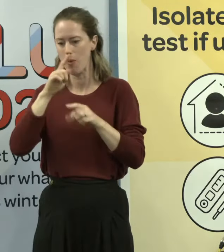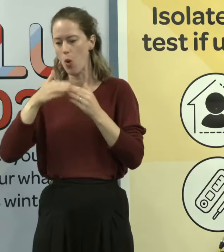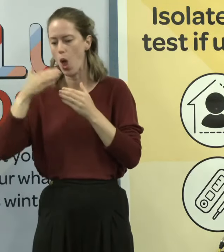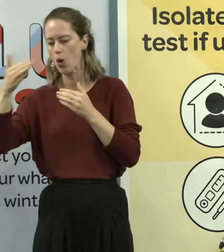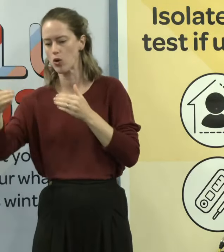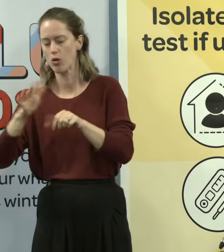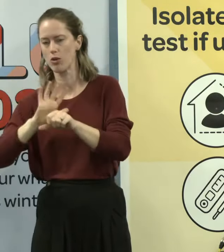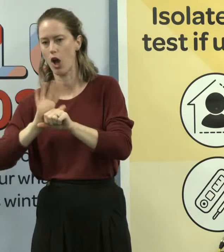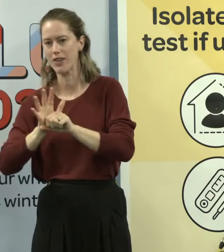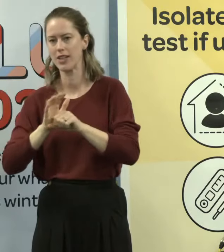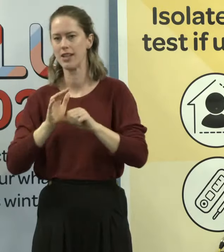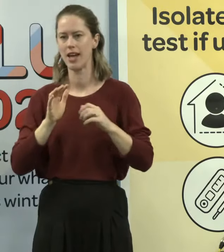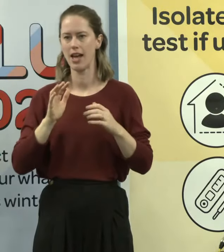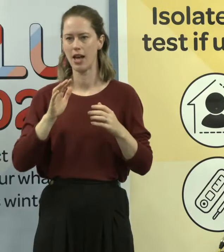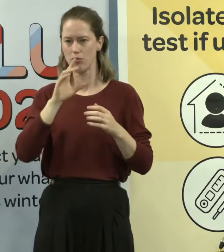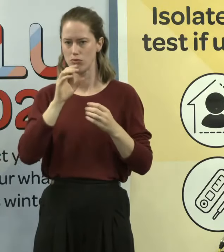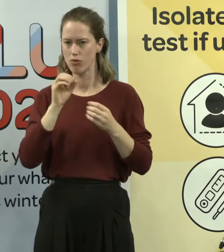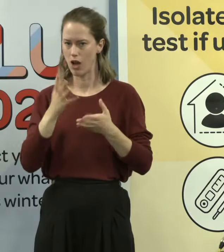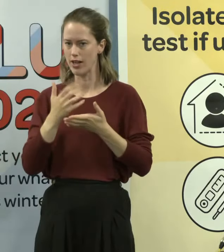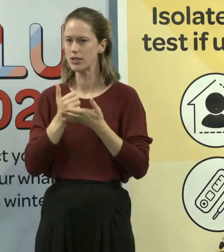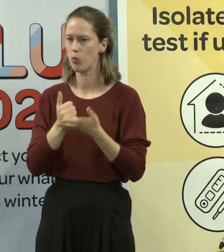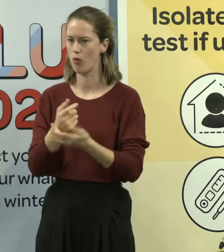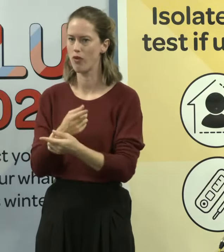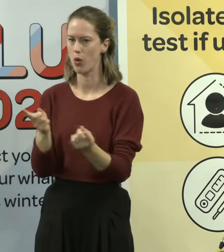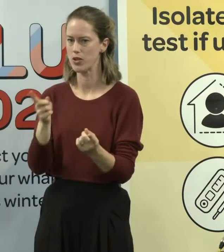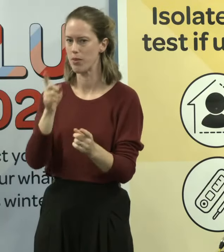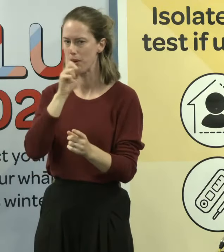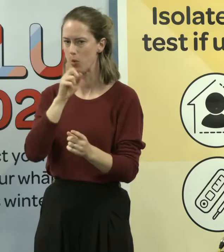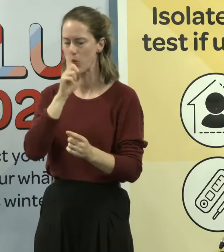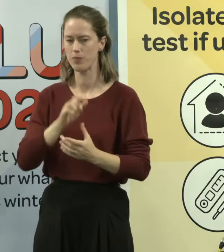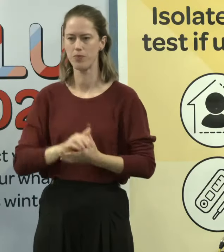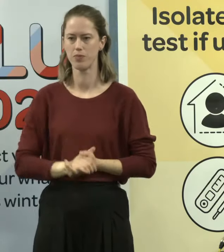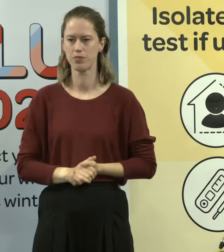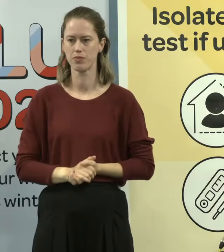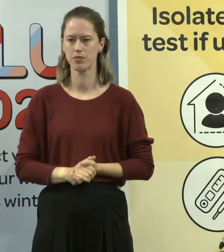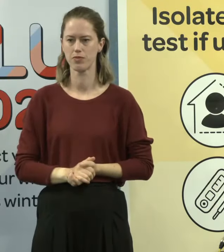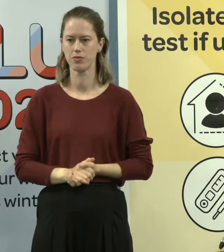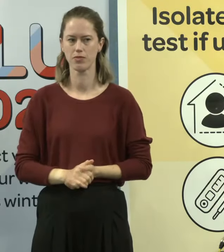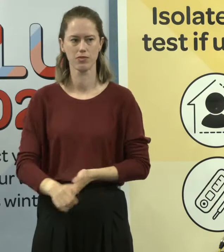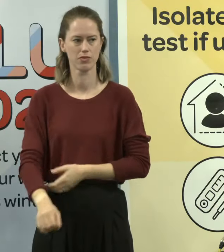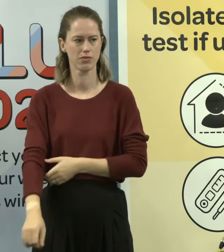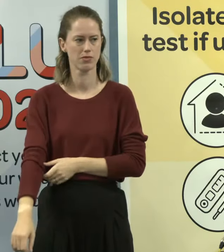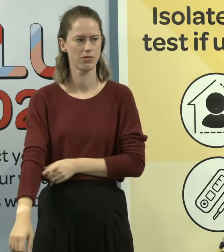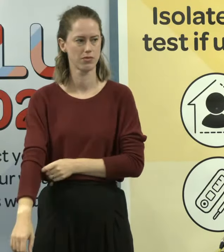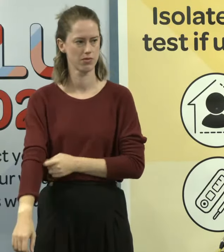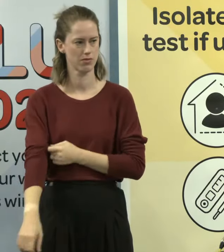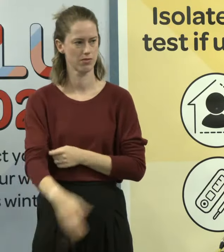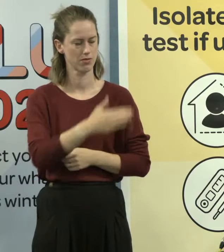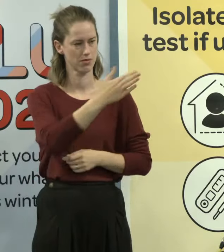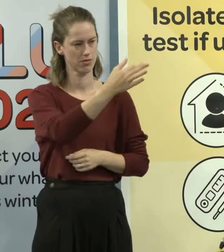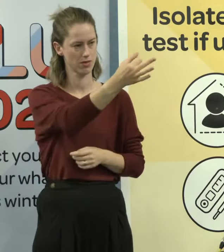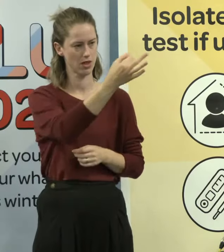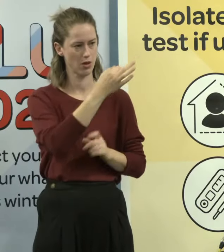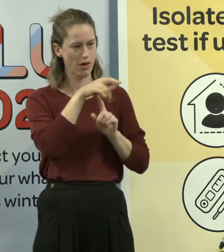whakamahere mo te hotoke, kaua e whakaaro noa me pehea ta tatou whakautu ki nga tangata me COVID